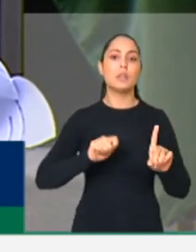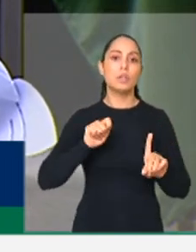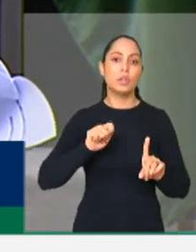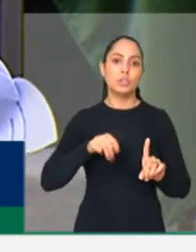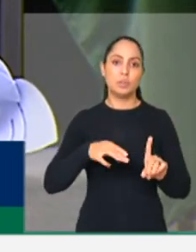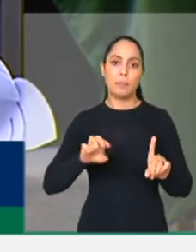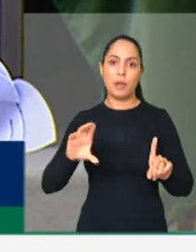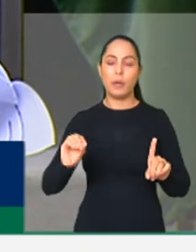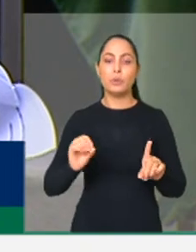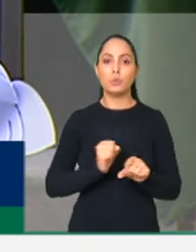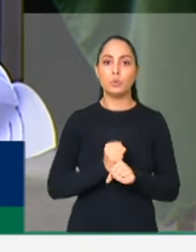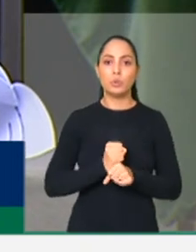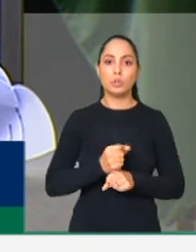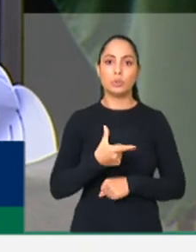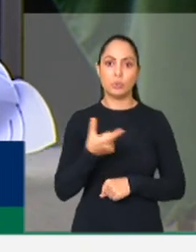ORÇAMENTÁRIA ANTE EXAME DO MÉRITO. A MEDIDA PROVISÓRIA